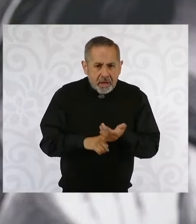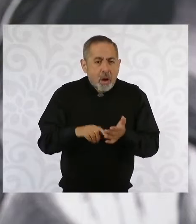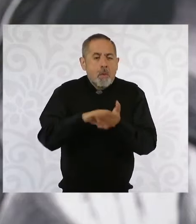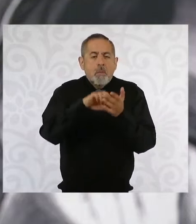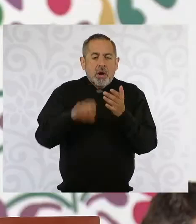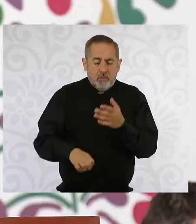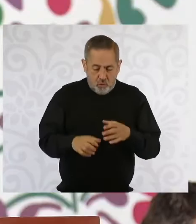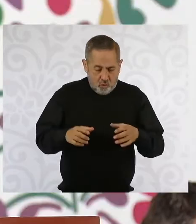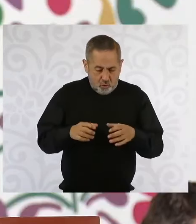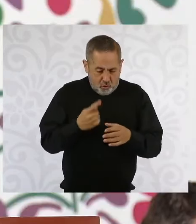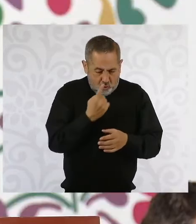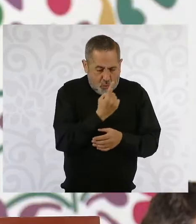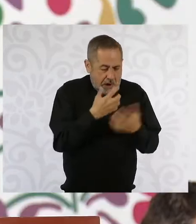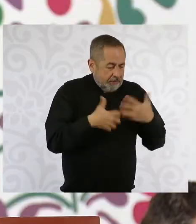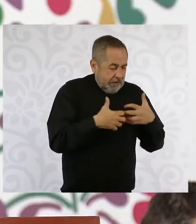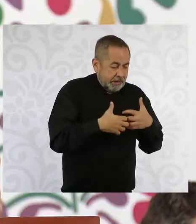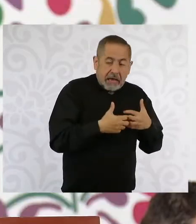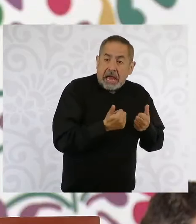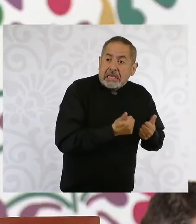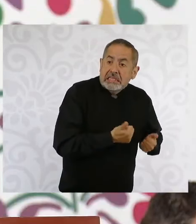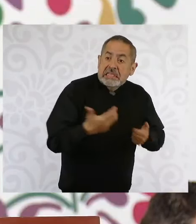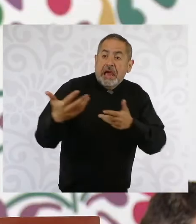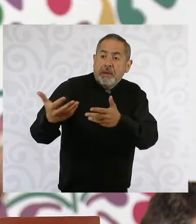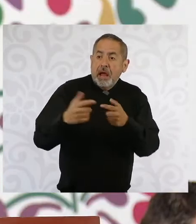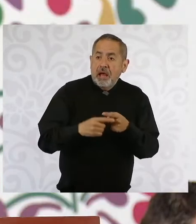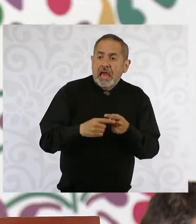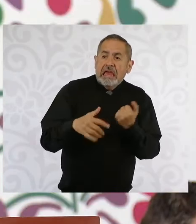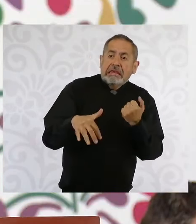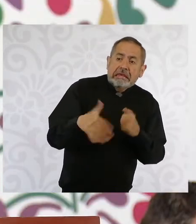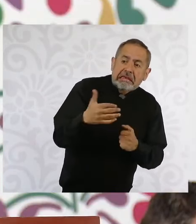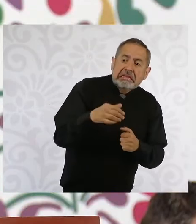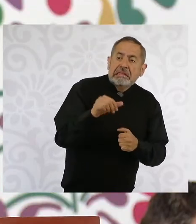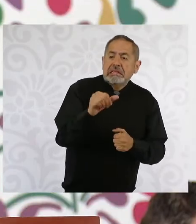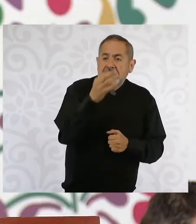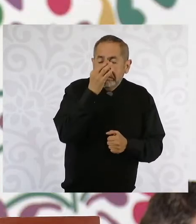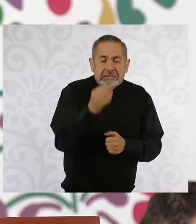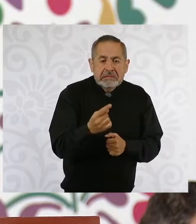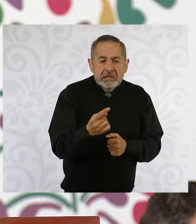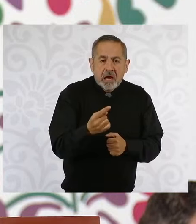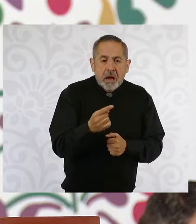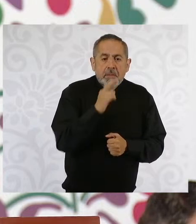16 vehículos Ya armados pero si nosotros podemos mandar los vehículos desarmados en un contenedor